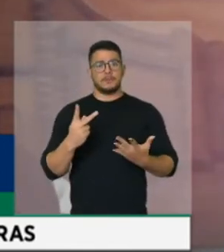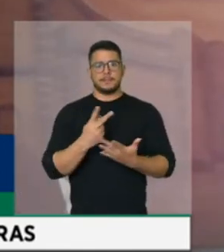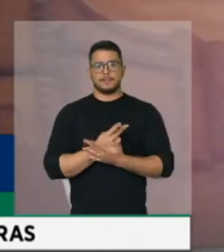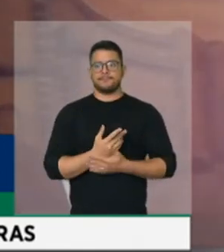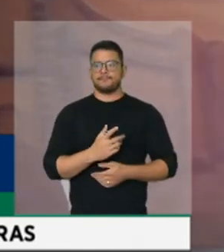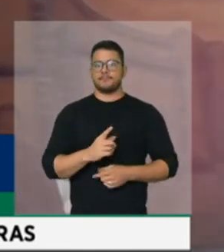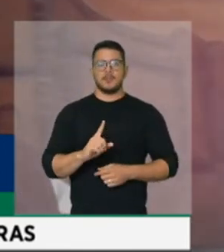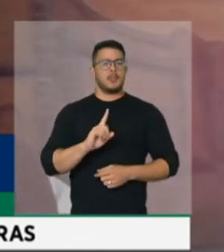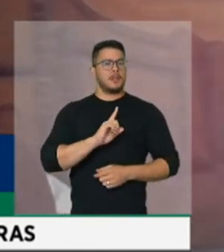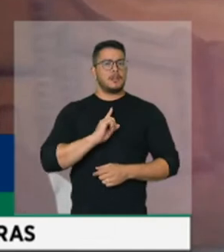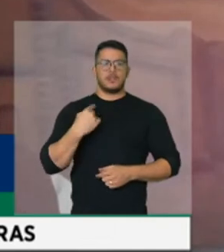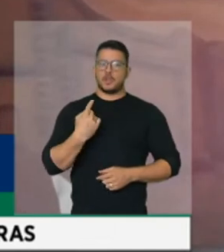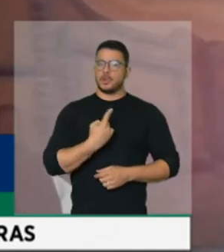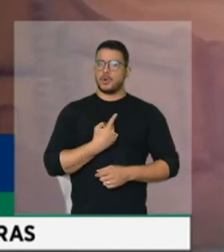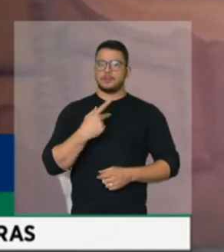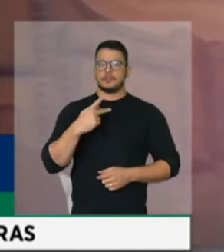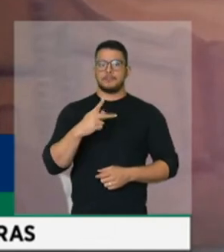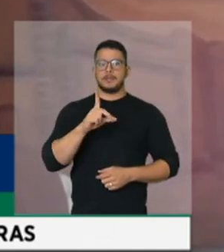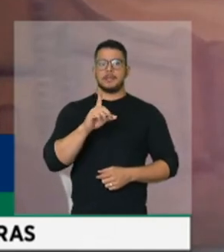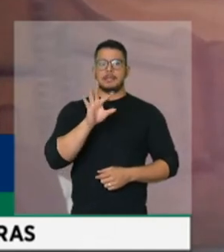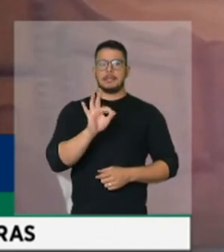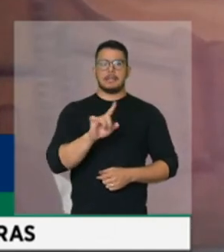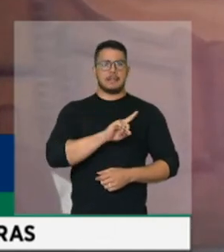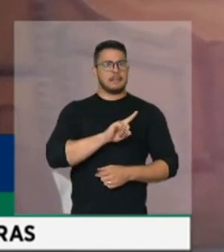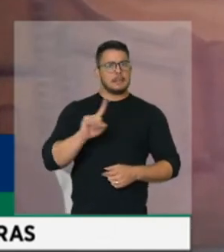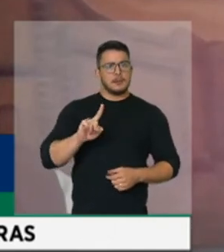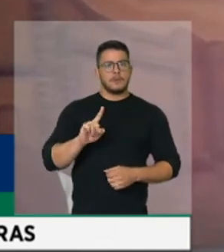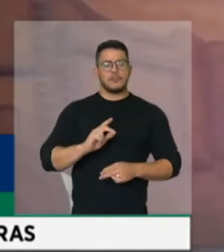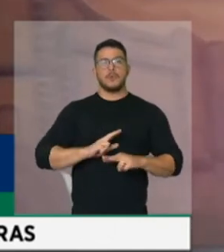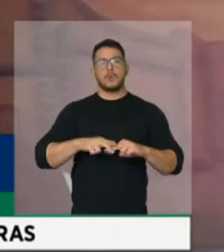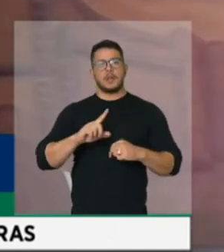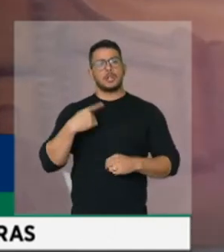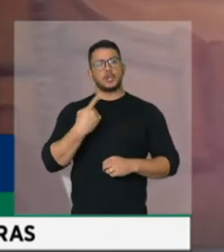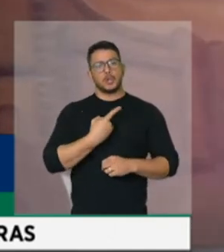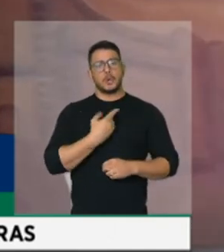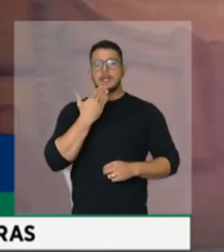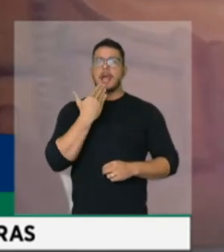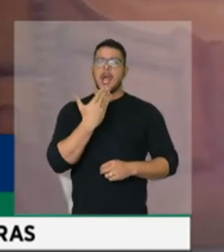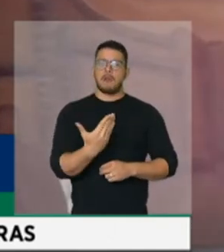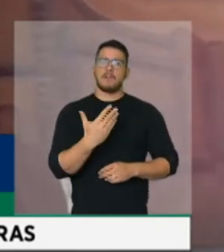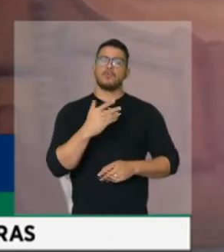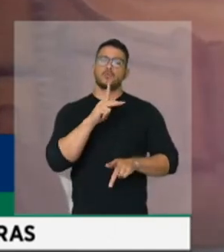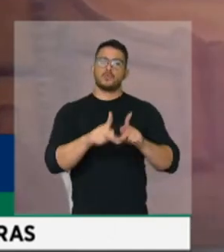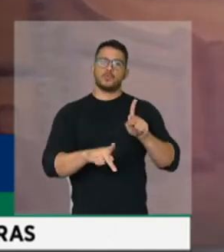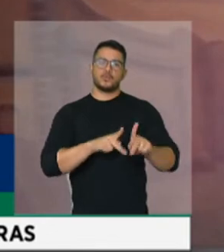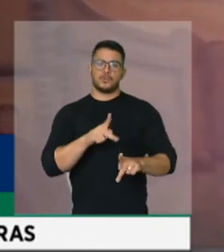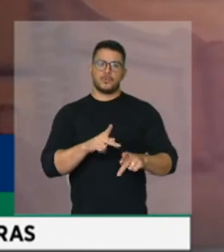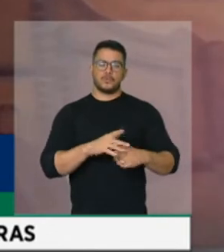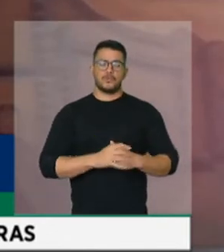MAIS LUCRATIVA, MAIS EXPRESSIVA DO PAÍS ENTREGAR DE MÃO BEIJADA A TOQUE DE CAIXA, CORRENDO TUDO NO DESESPERO COMO SE FÔSSEMOS